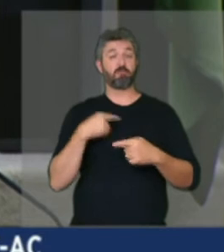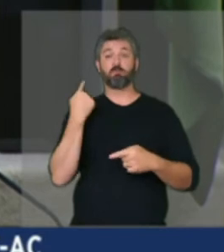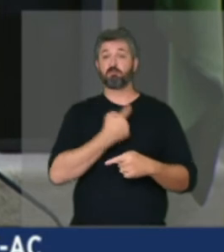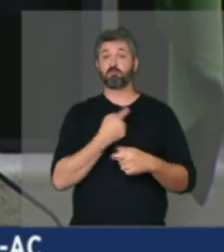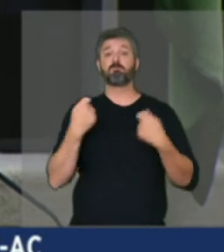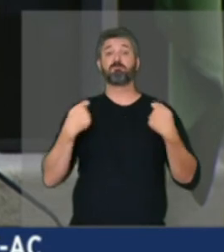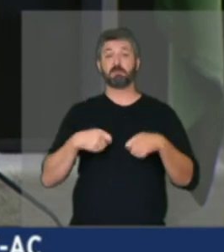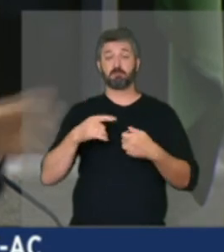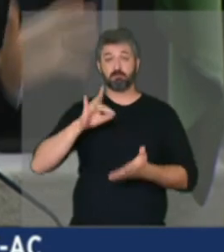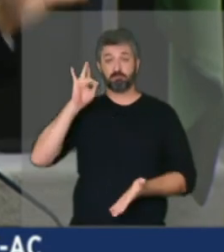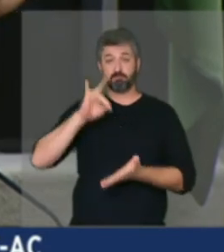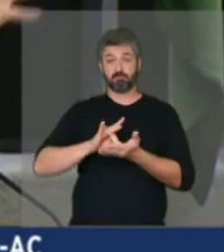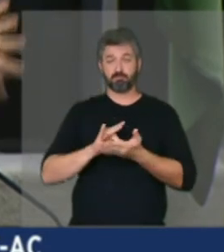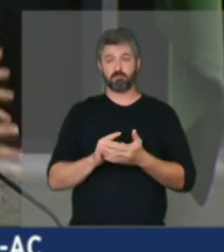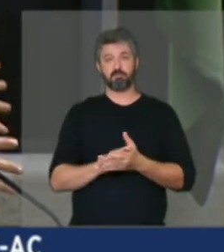PRECISAMOS DE FATO TER UM